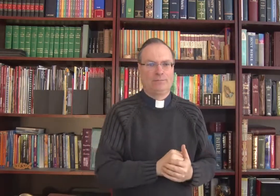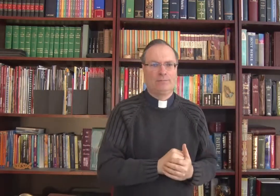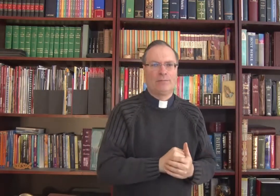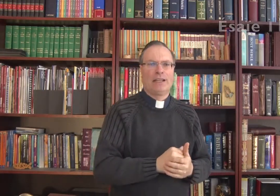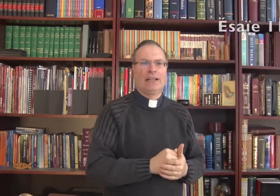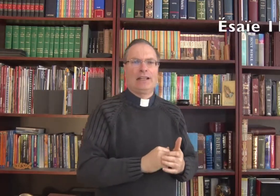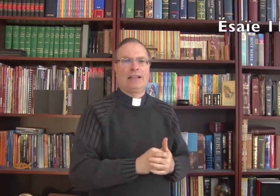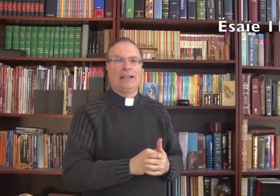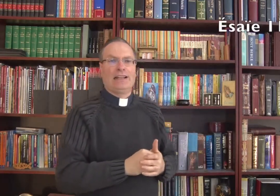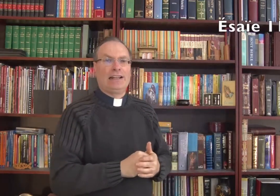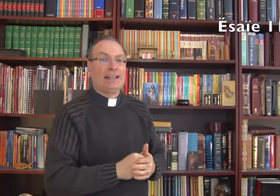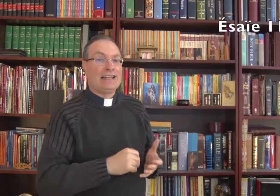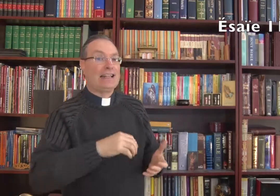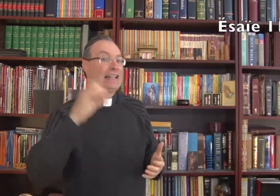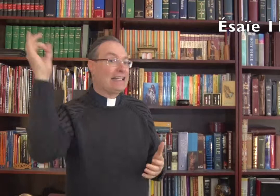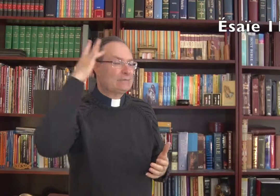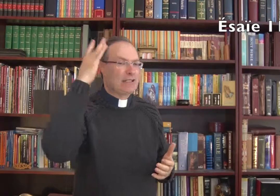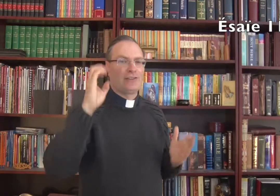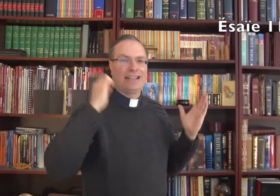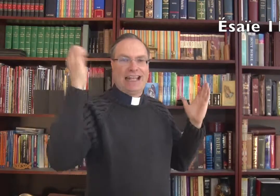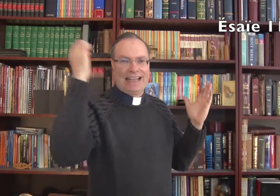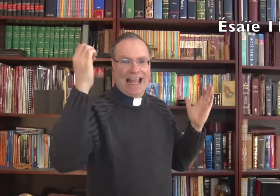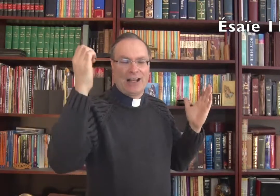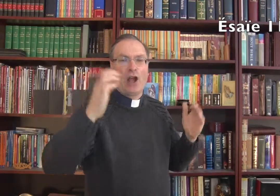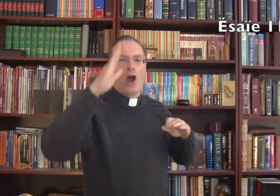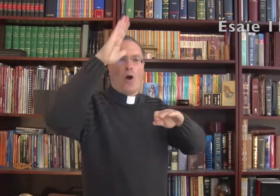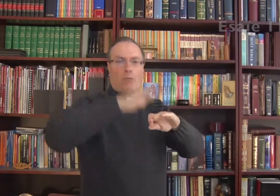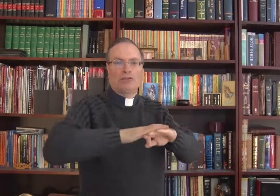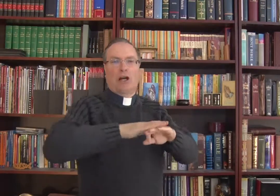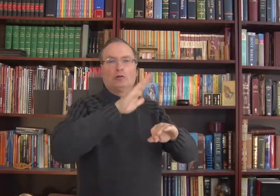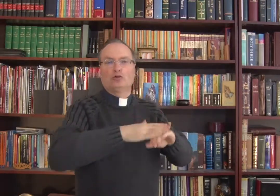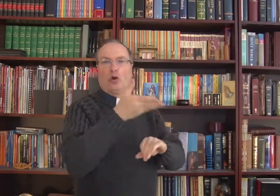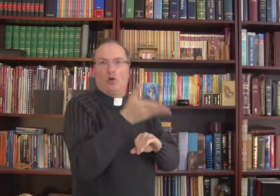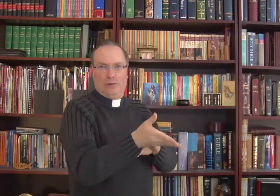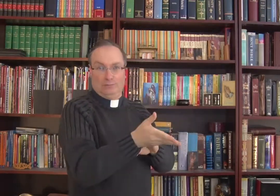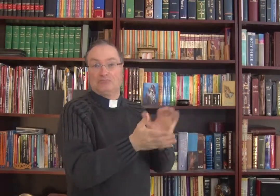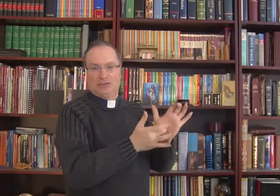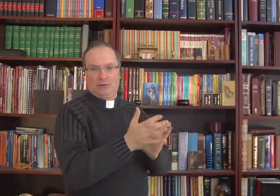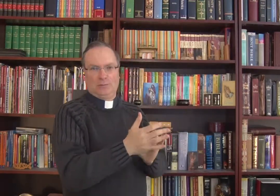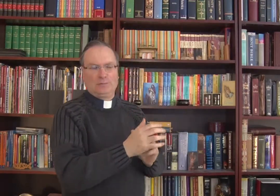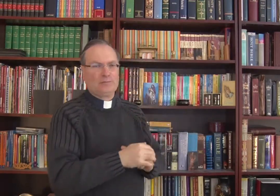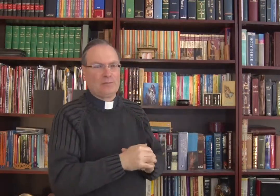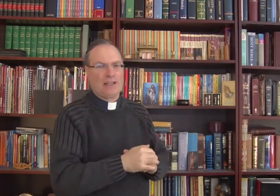«L’Esprit de l'Éternel reposera sur lui: (Jésus)